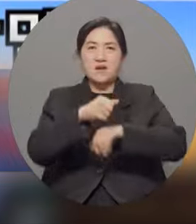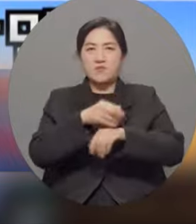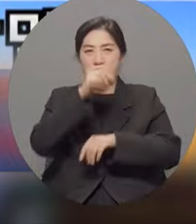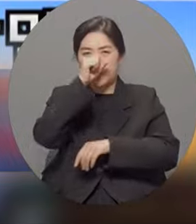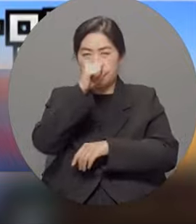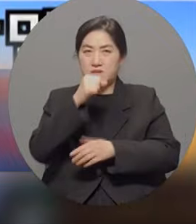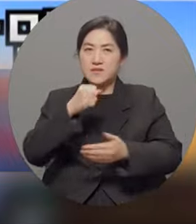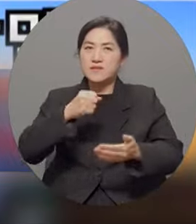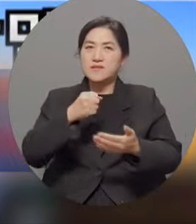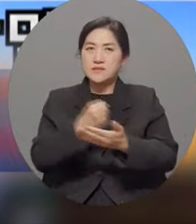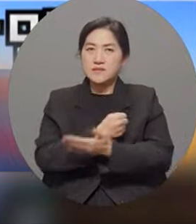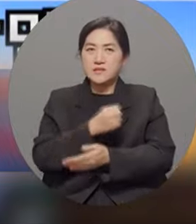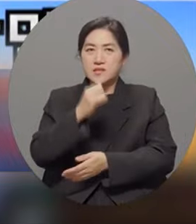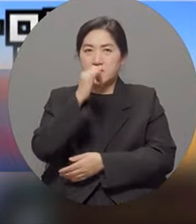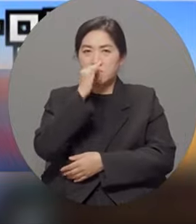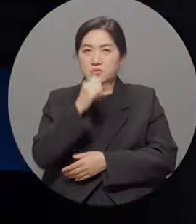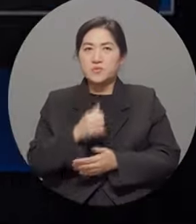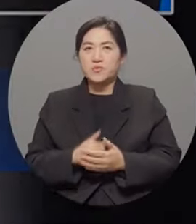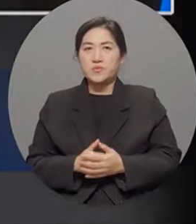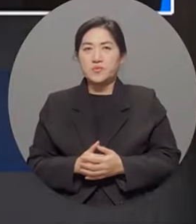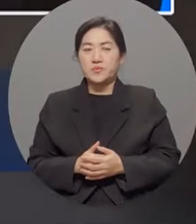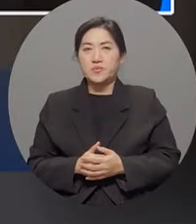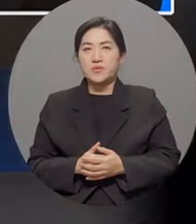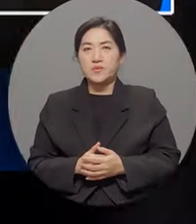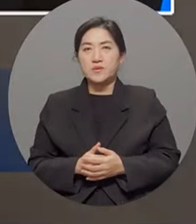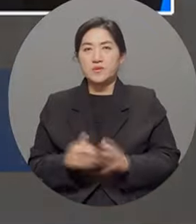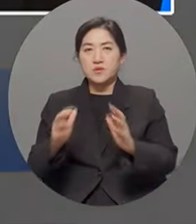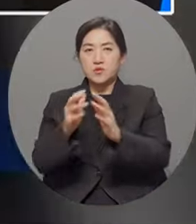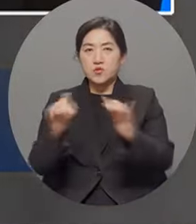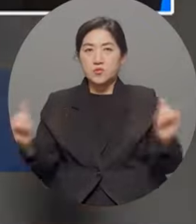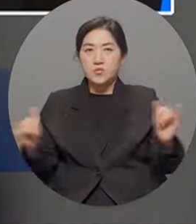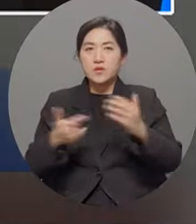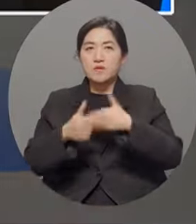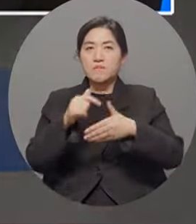좀 깔끔하게 여기서 정리를 하고 또 부임을 했으면 어땠을까 하는 아쉬움이 있는데.